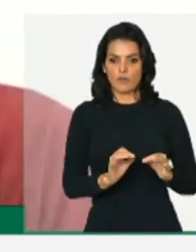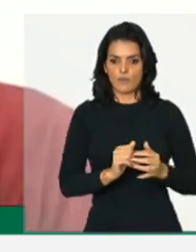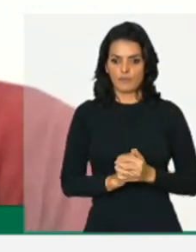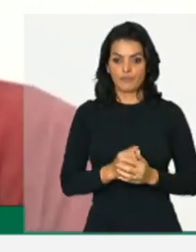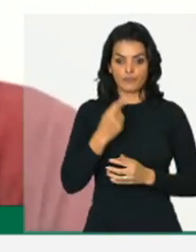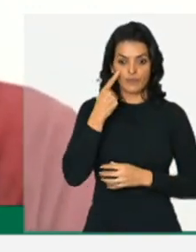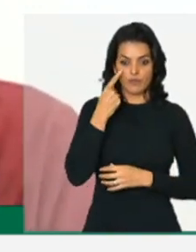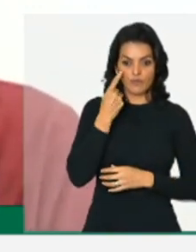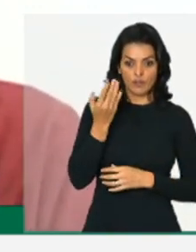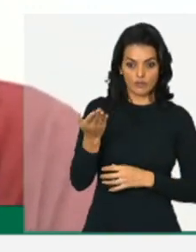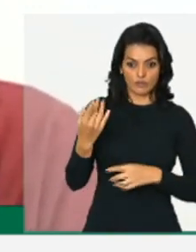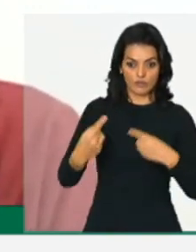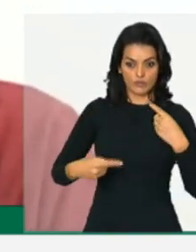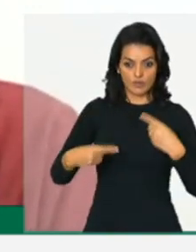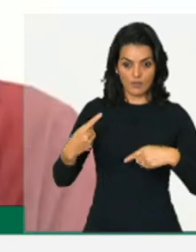MEROS. A DISPARIDADE DE VALOR